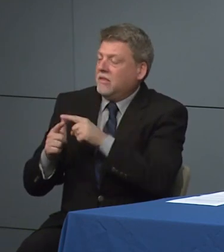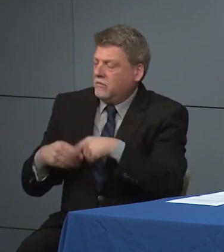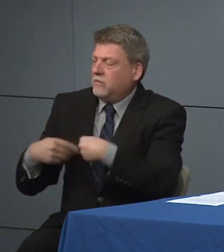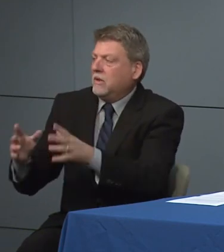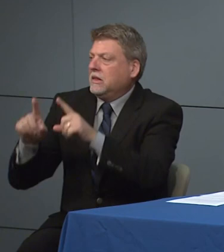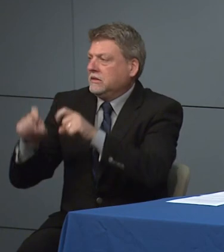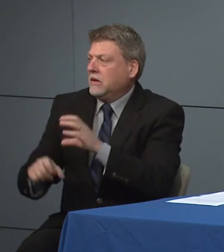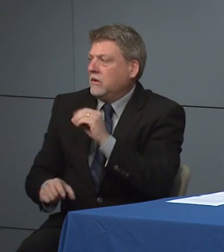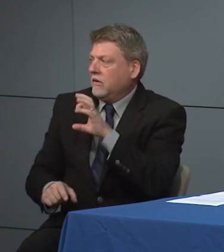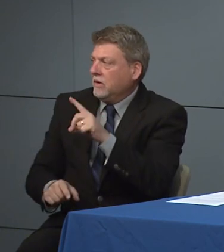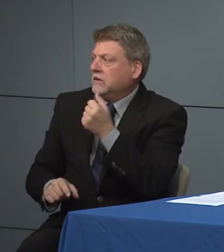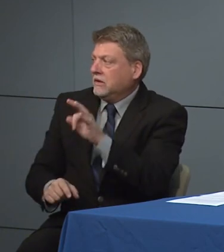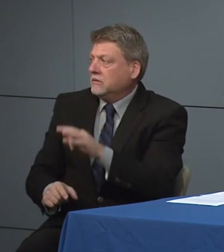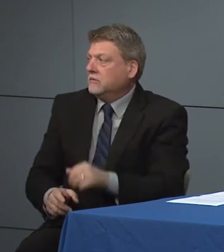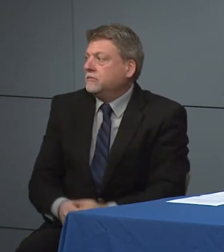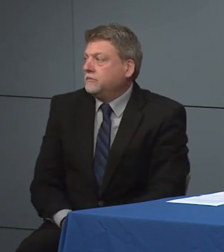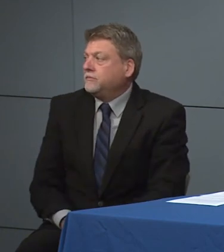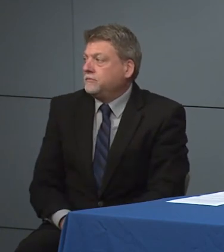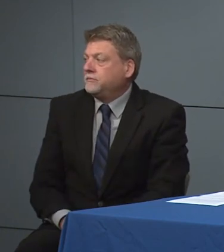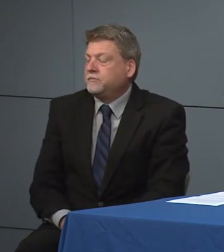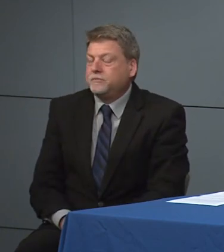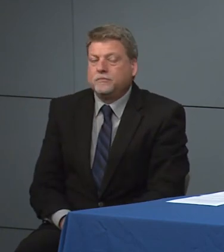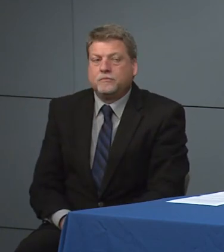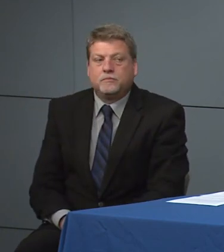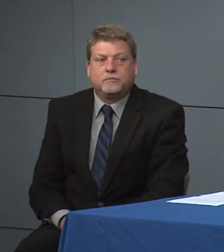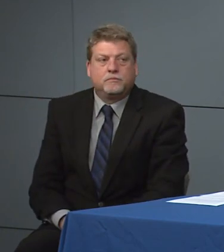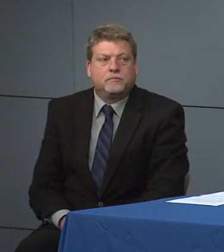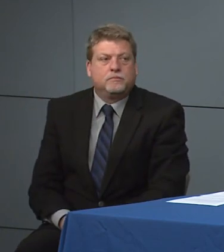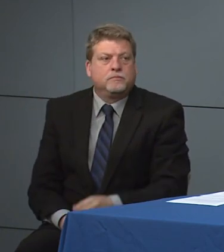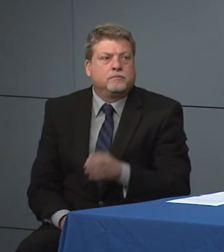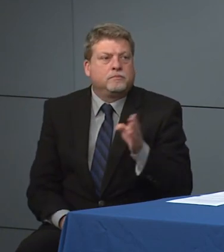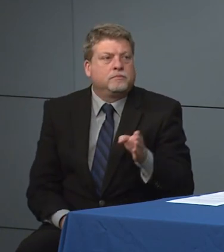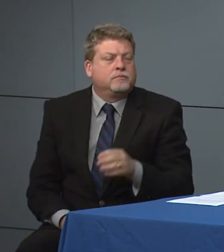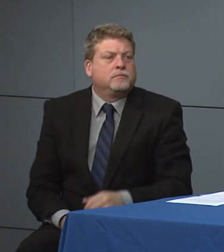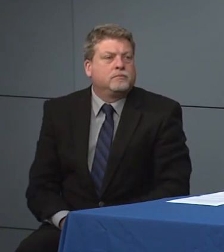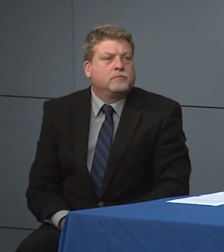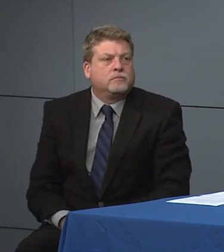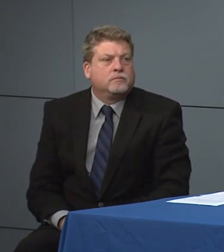para poder ofrecer toma de muestras de manera más fácil